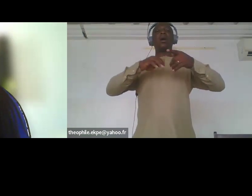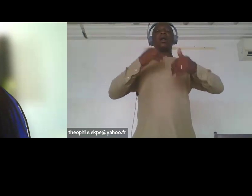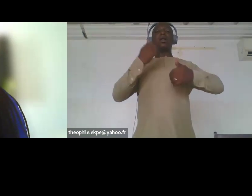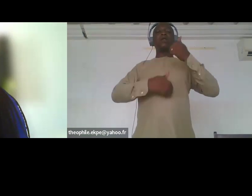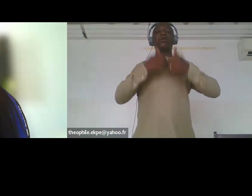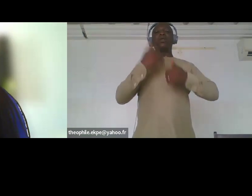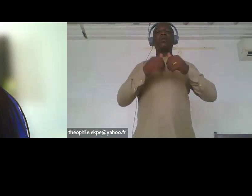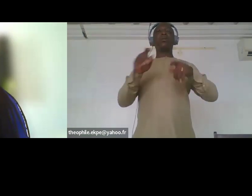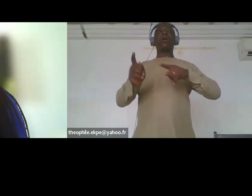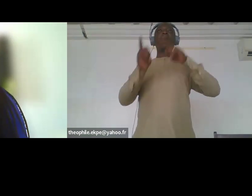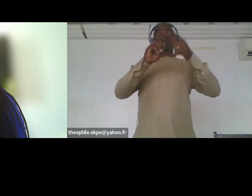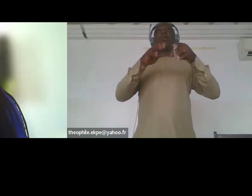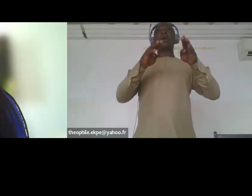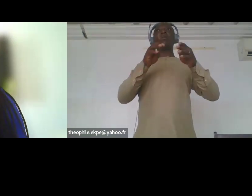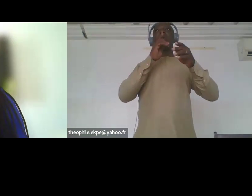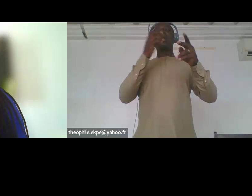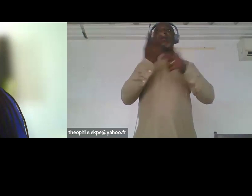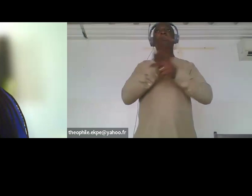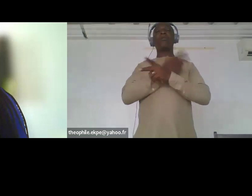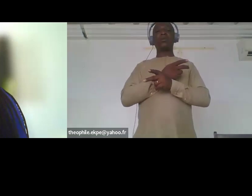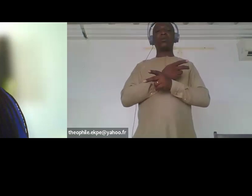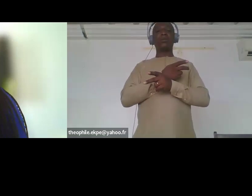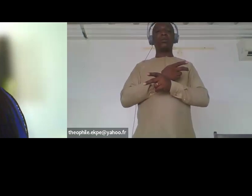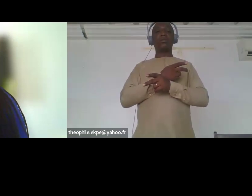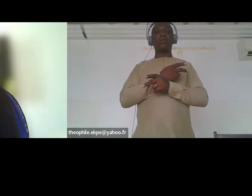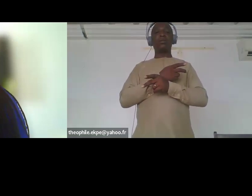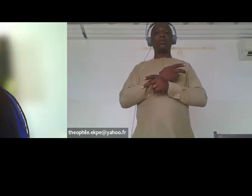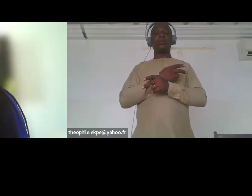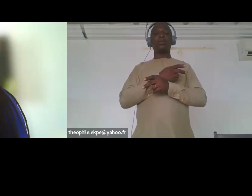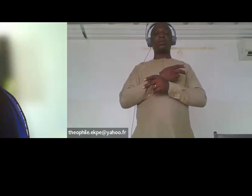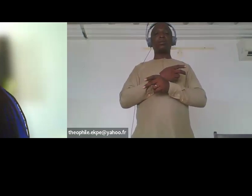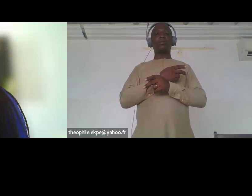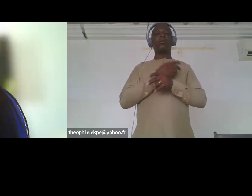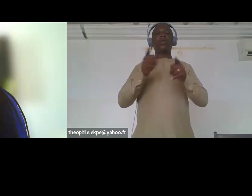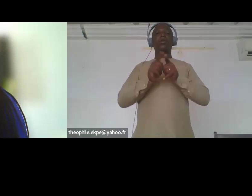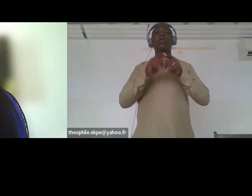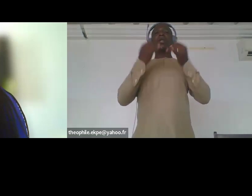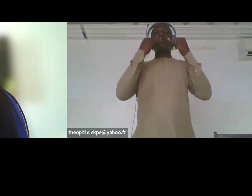pour étaler ses produit aussi l'information n'est pas